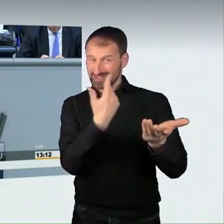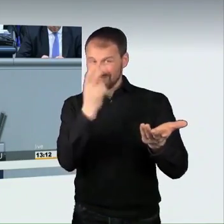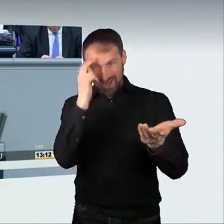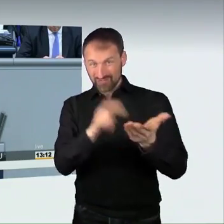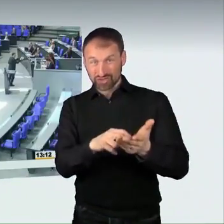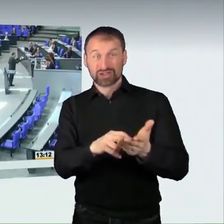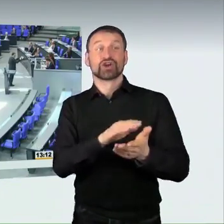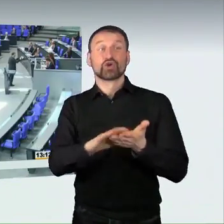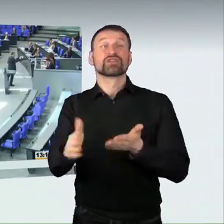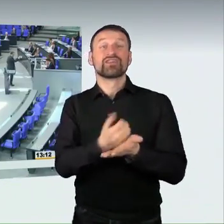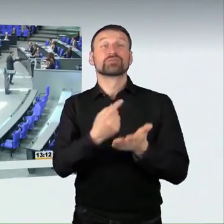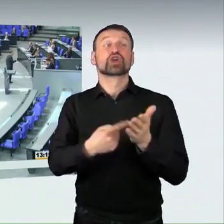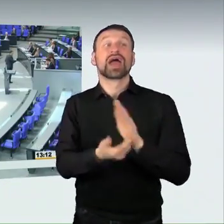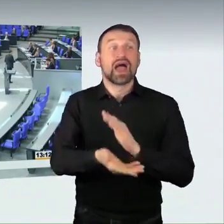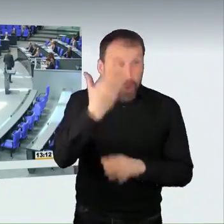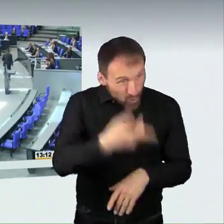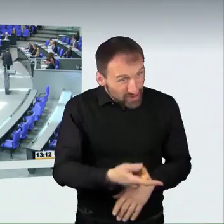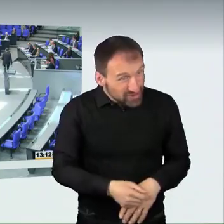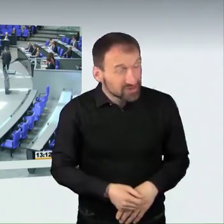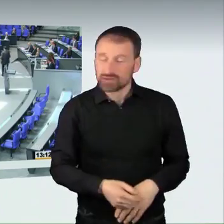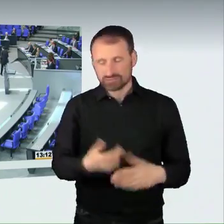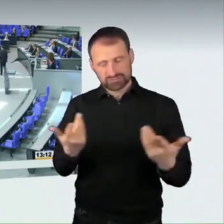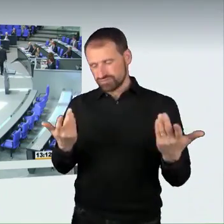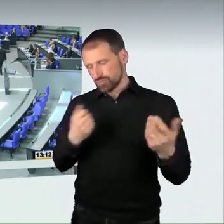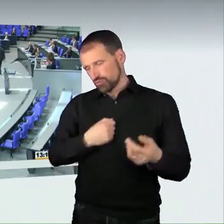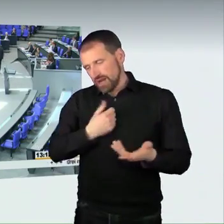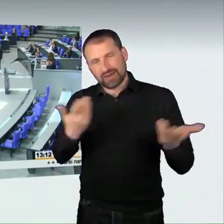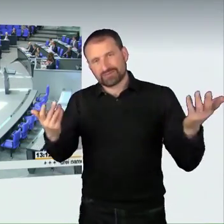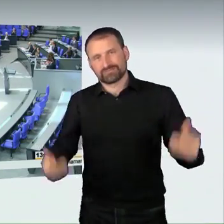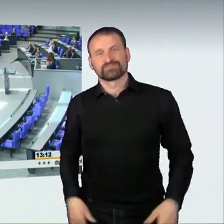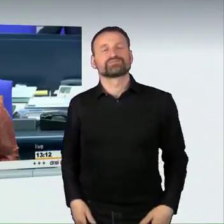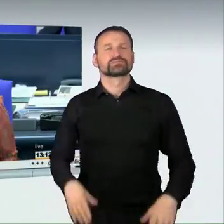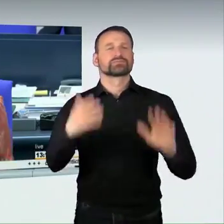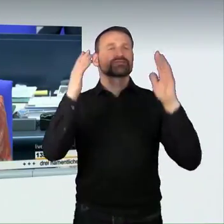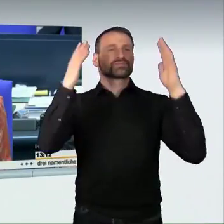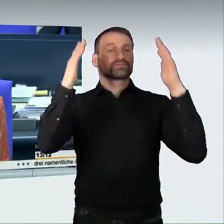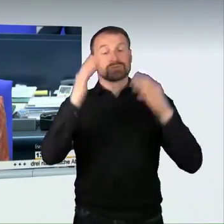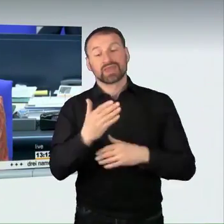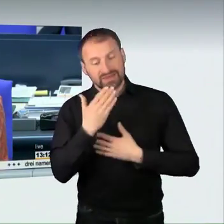(Applaus) (Präsidium): Vielen Dank. Danke schön, Sie haben Ihr Versprechen eingehalten.